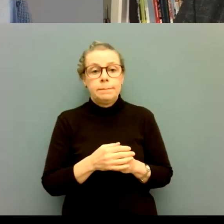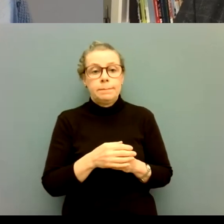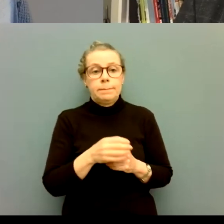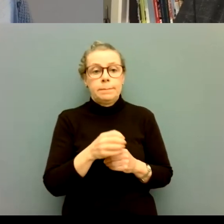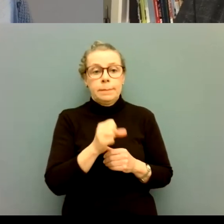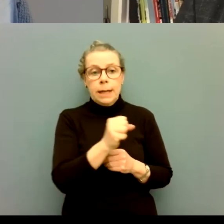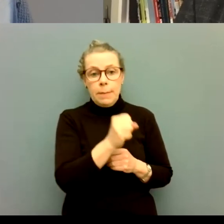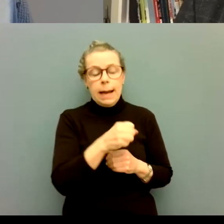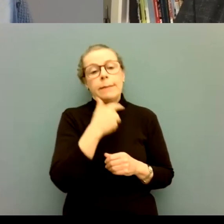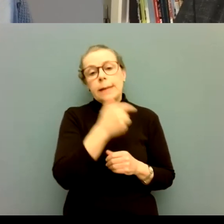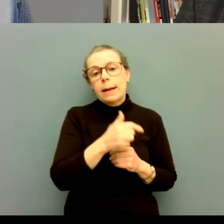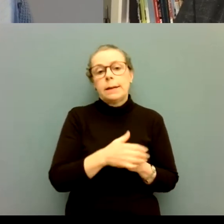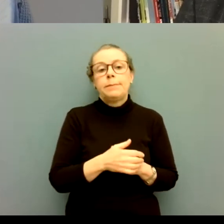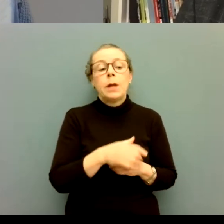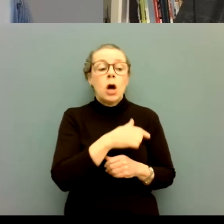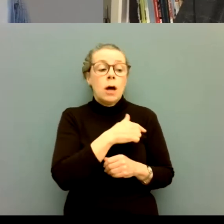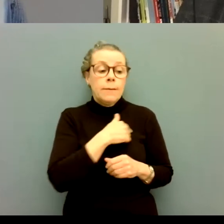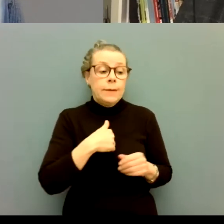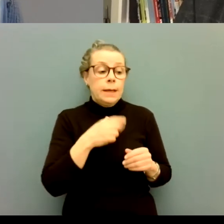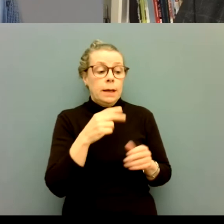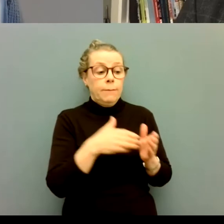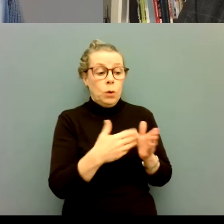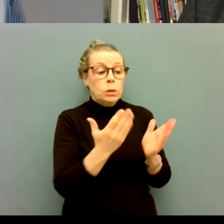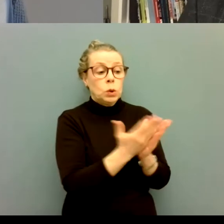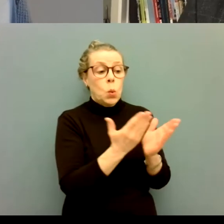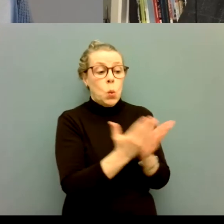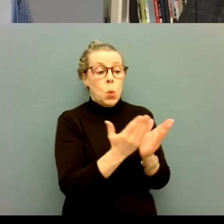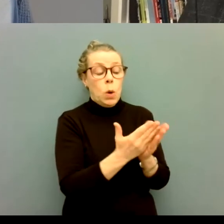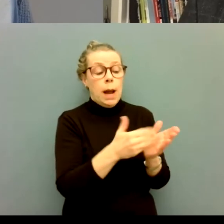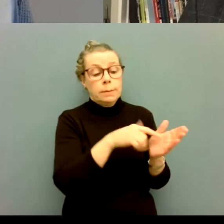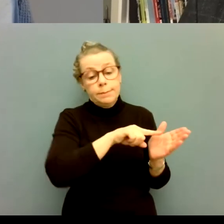Tack. Vidare till arbetslivet, från skolans värld.